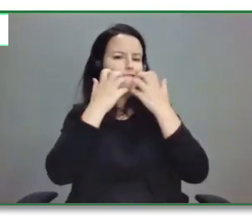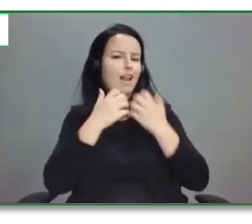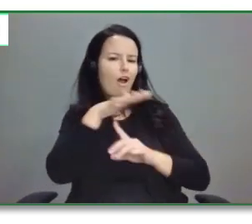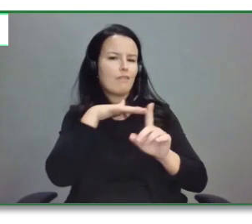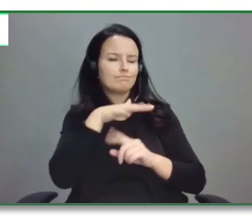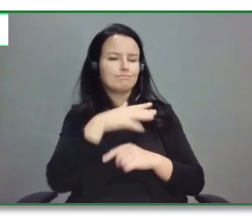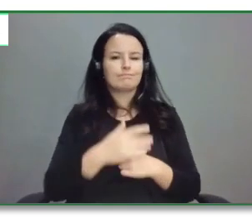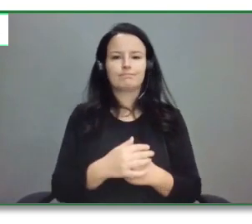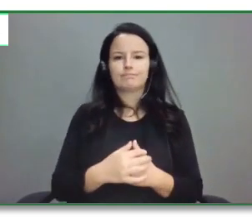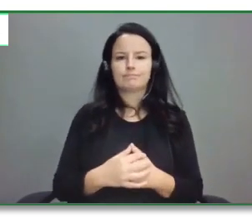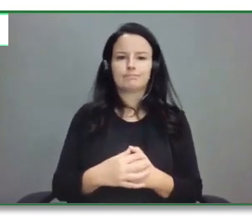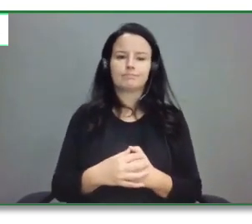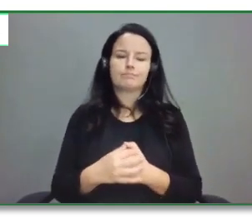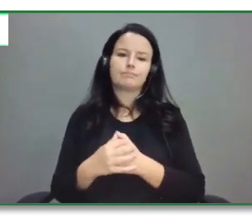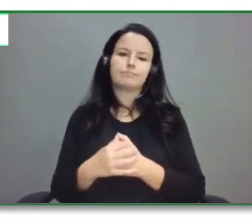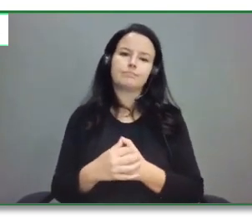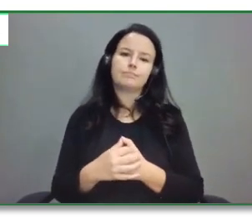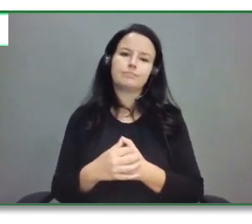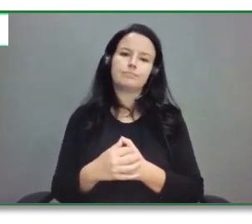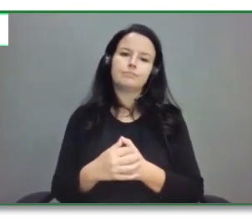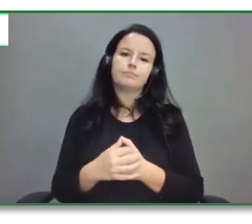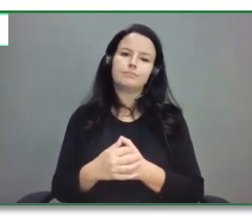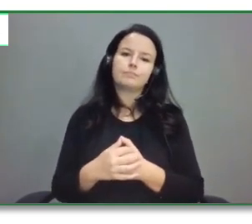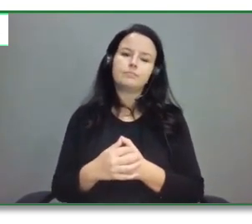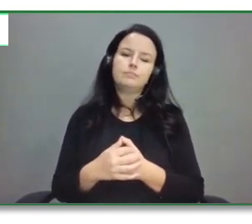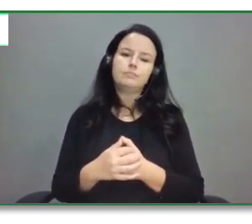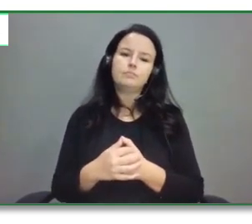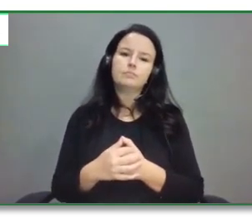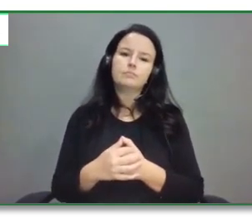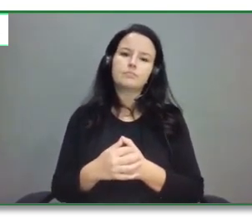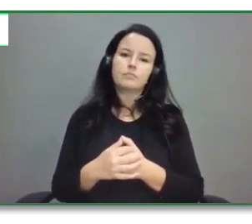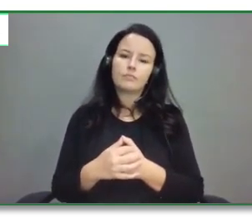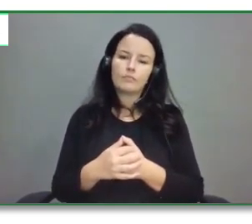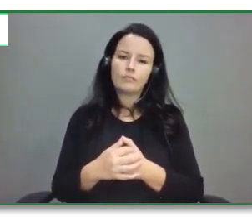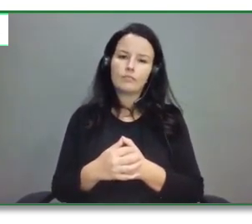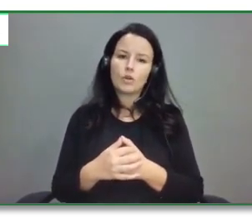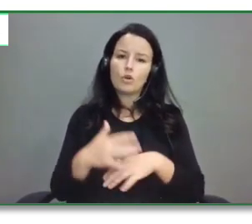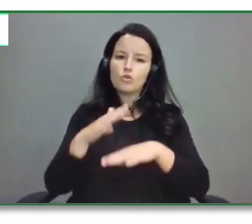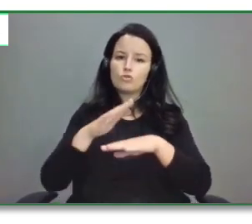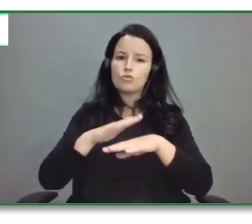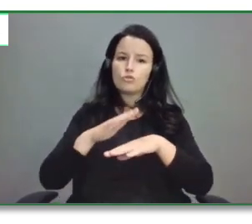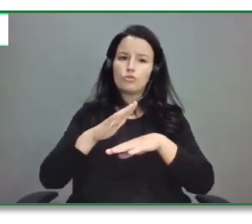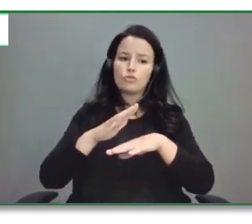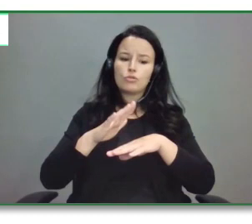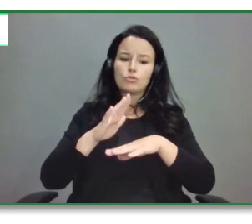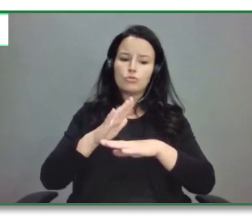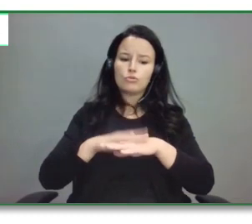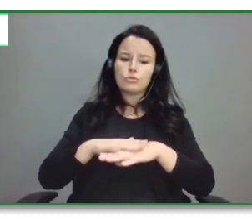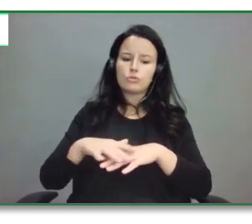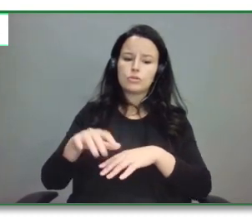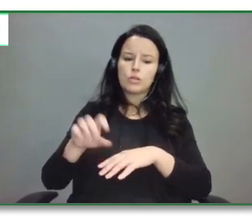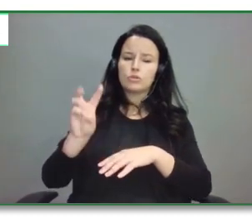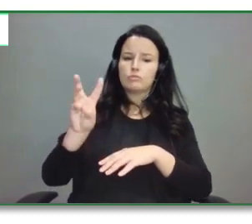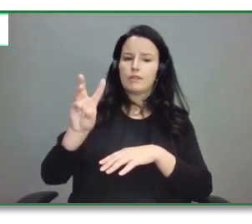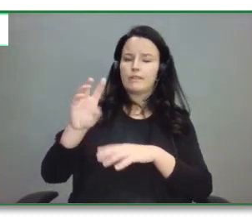donc les directives d'accessibilité au